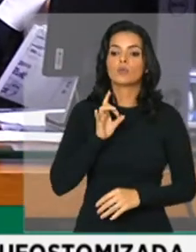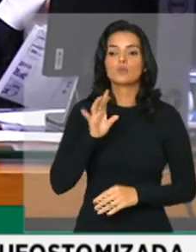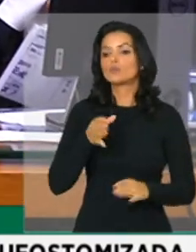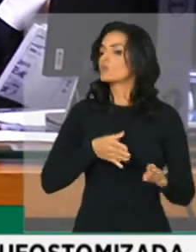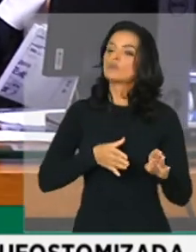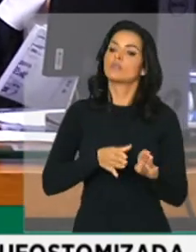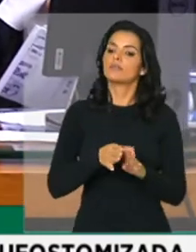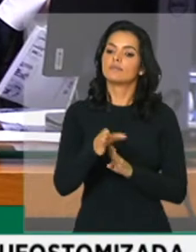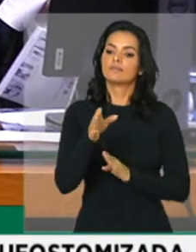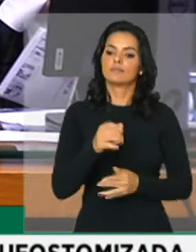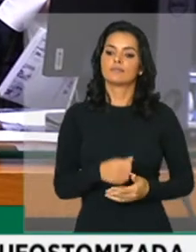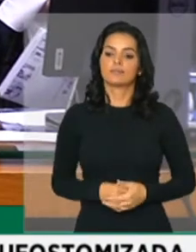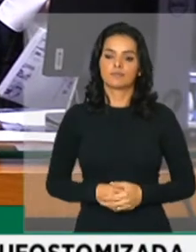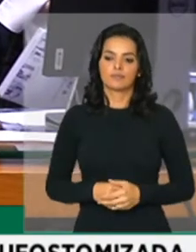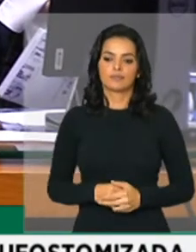DO PARTIDO DOS TRABALHADORES